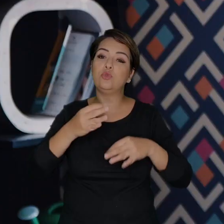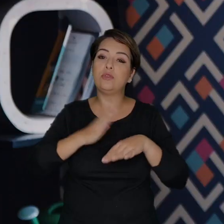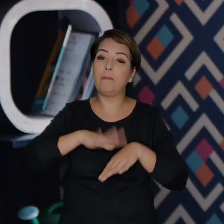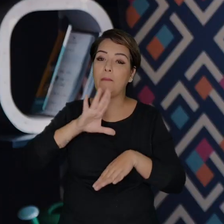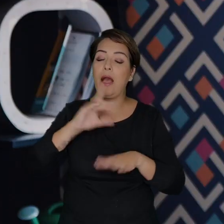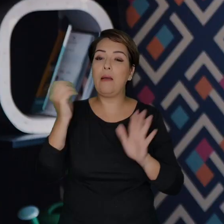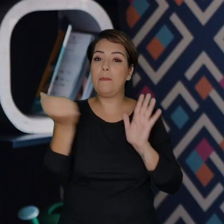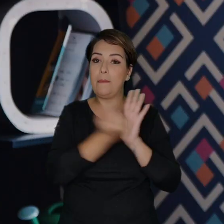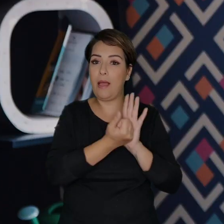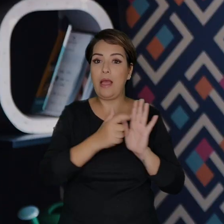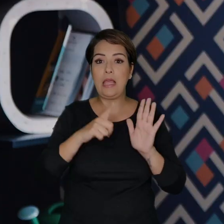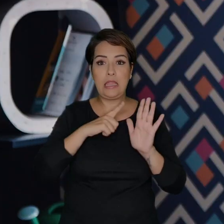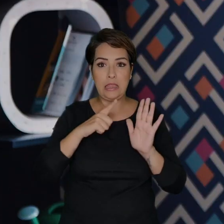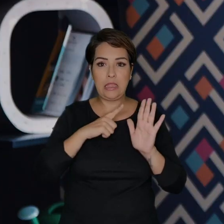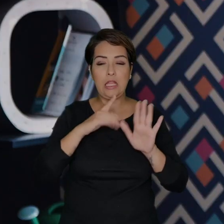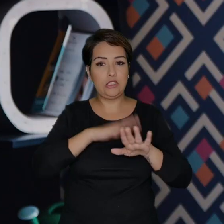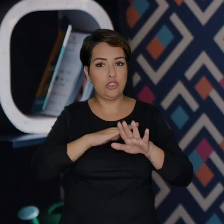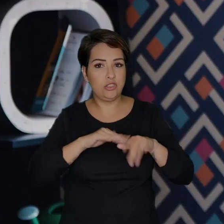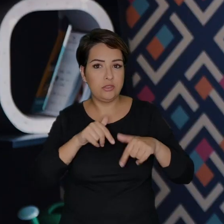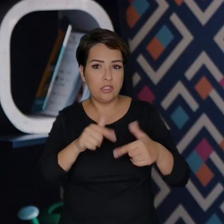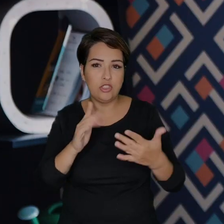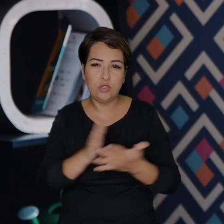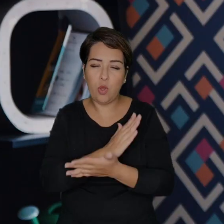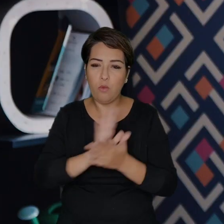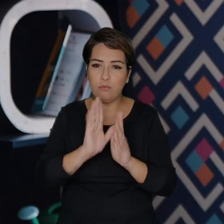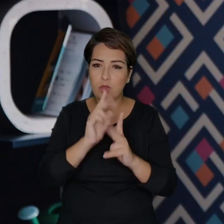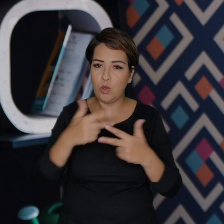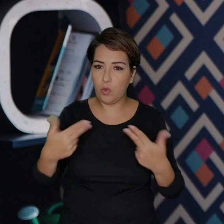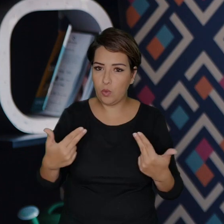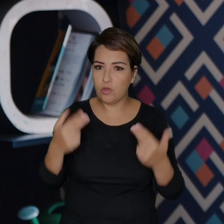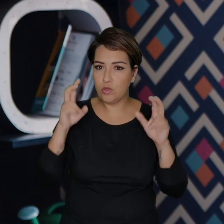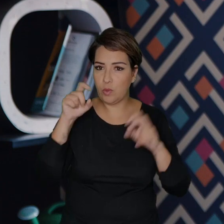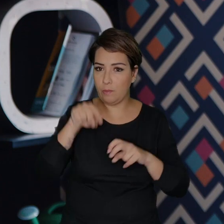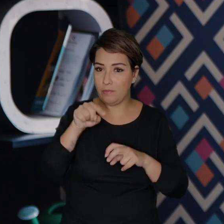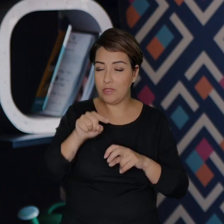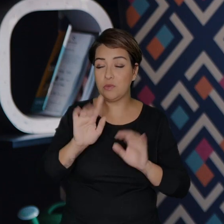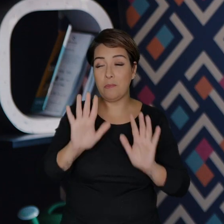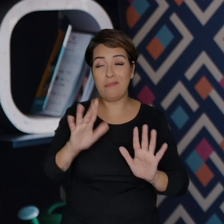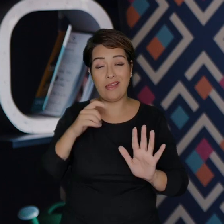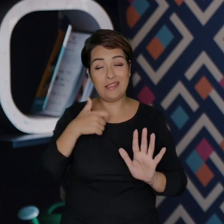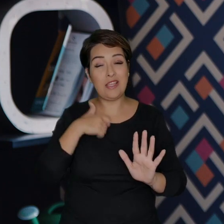tem marcas que já estão fazendo algumas coisas em relação a isso.